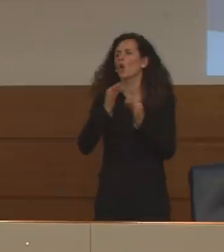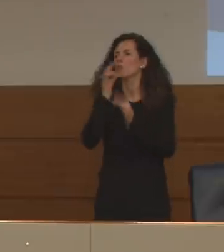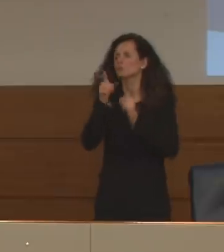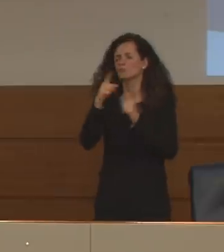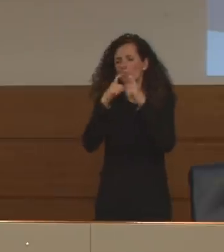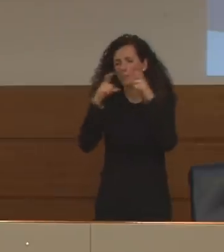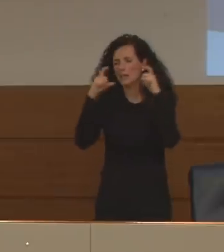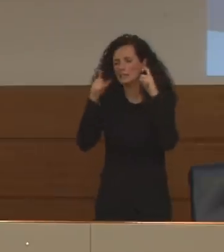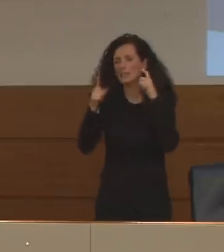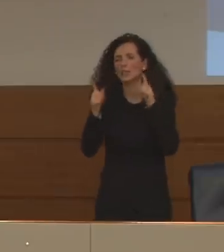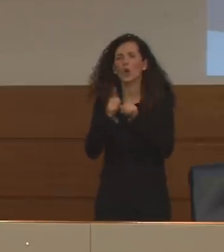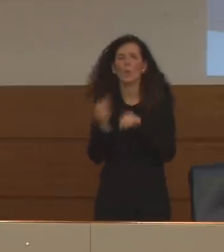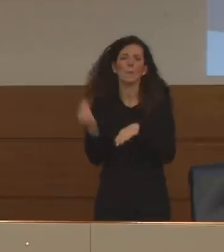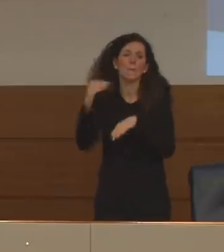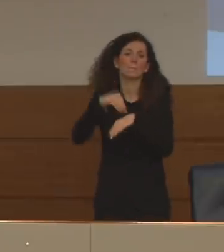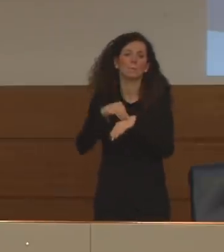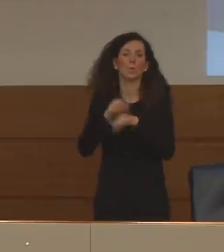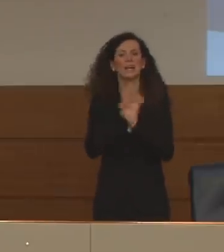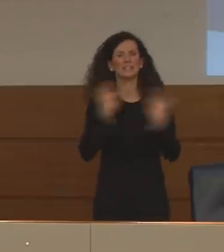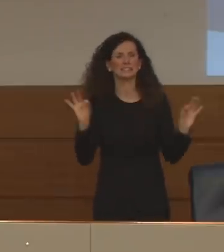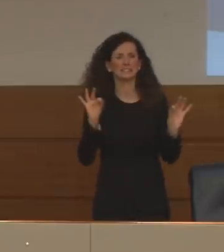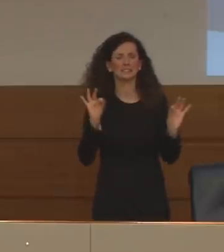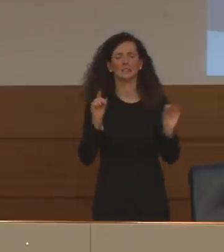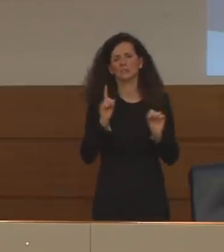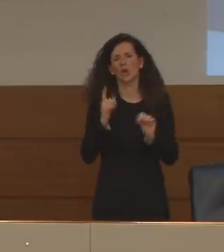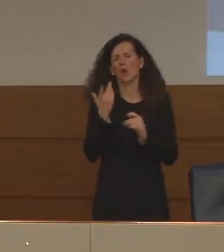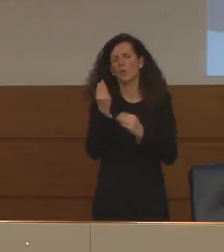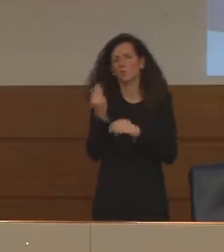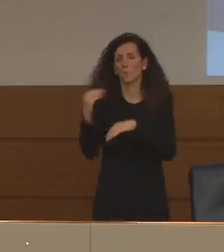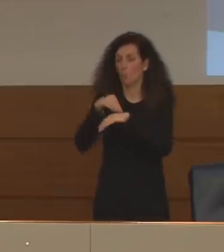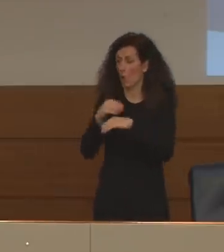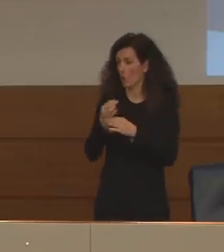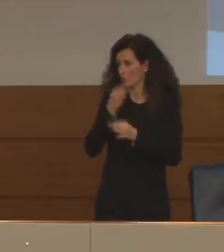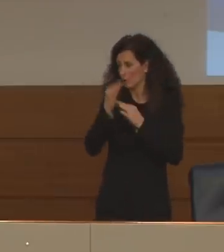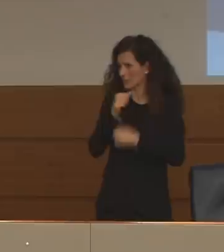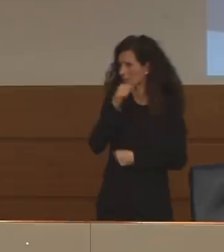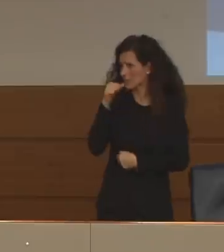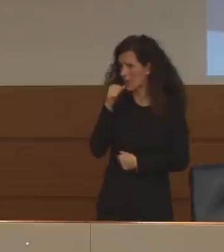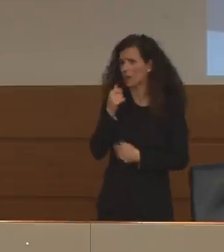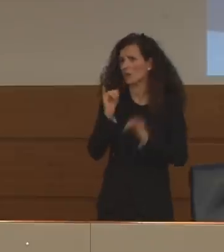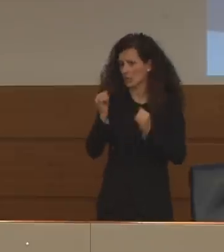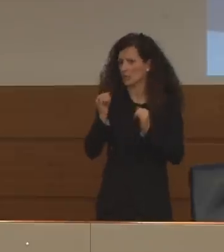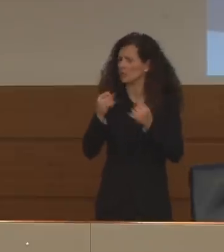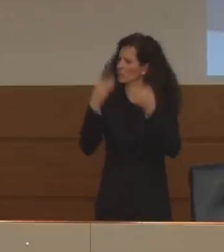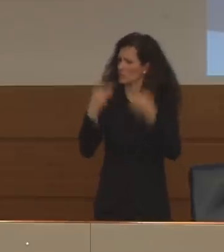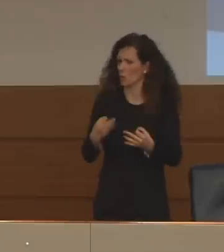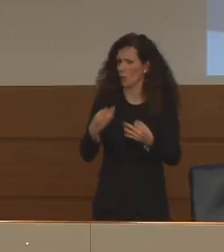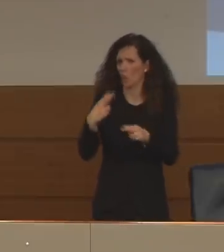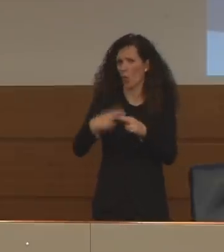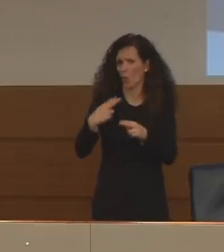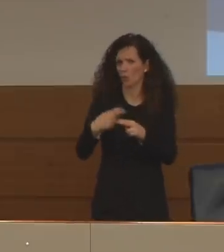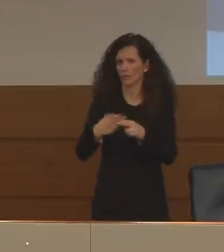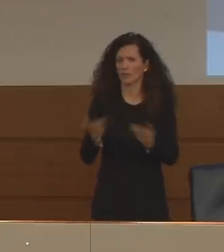portare nulla. Sicuramente sono utili.